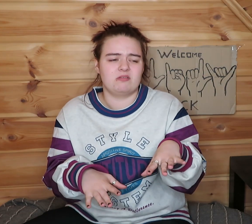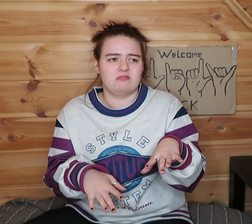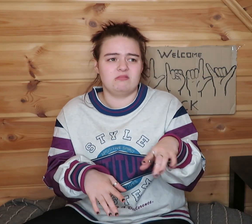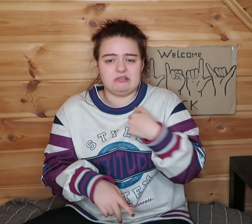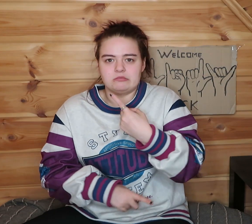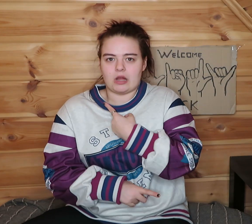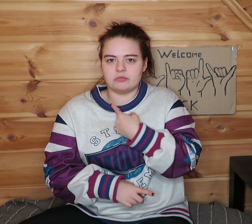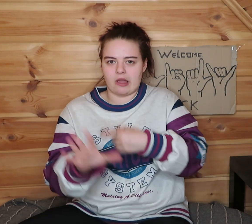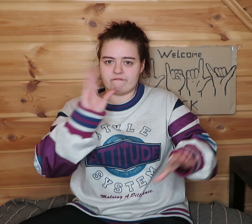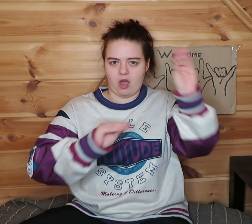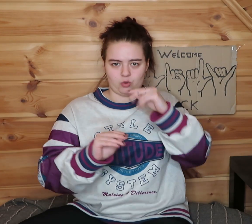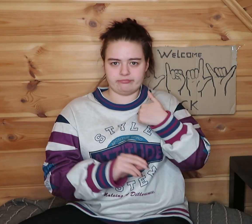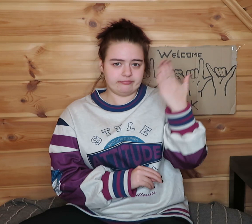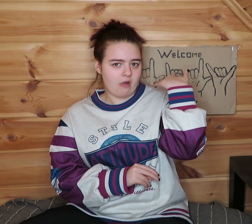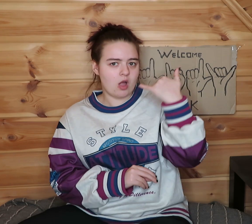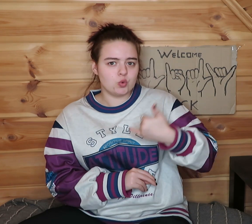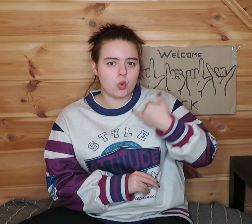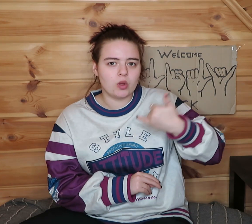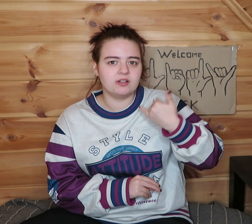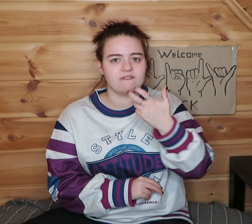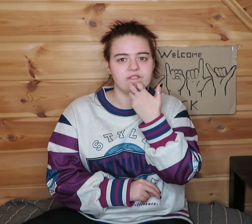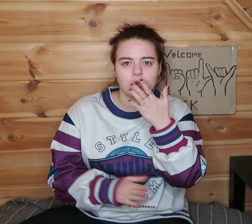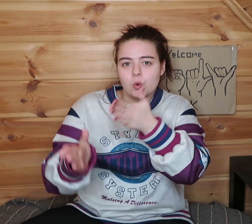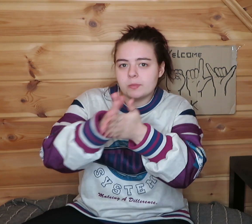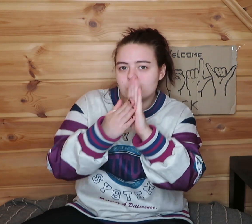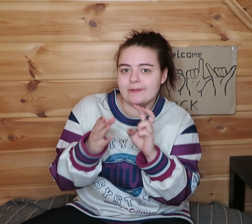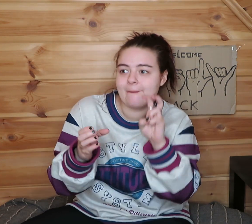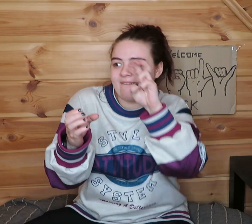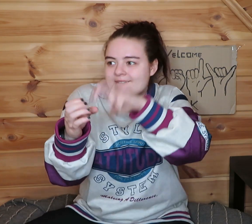Ich selbst habe diese Erfahrung gemacht, als ich als Jugendlicher Anschluss suchte.